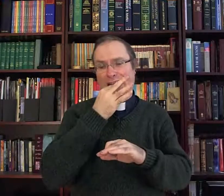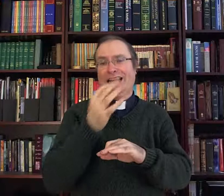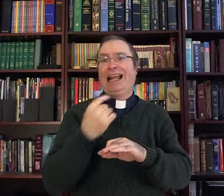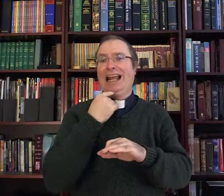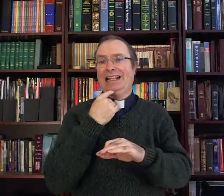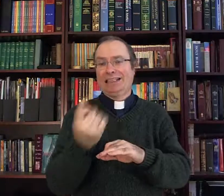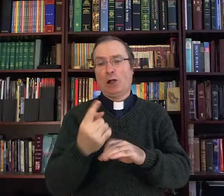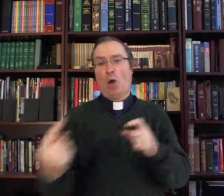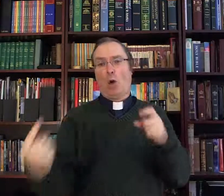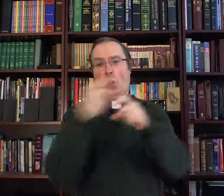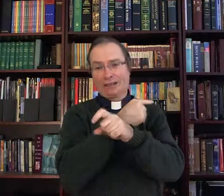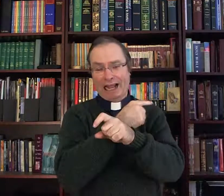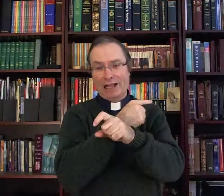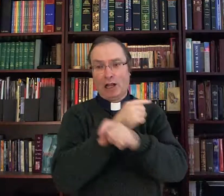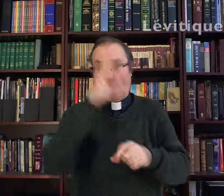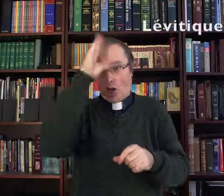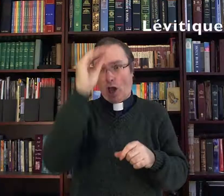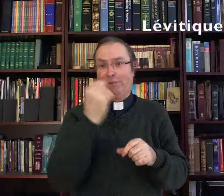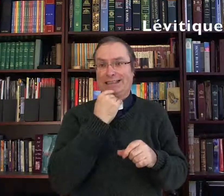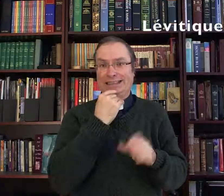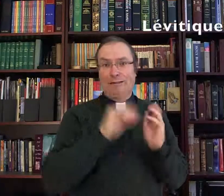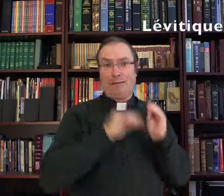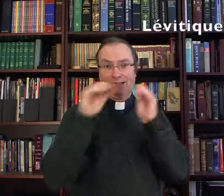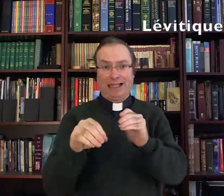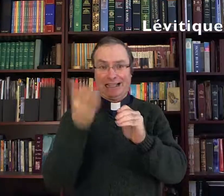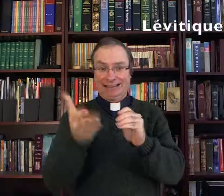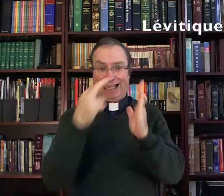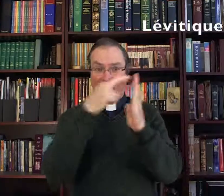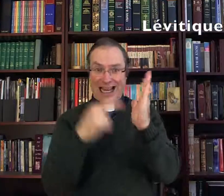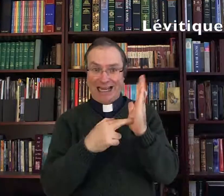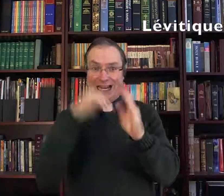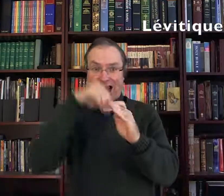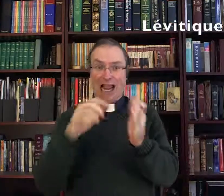elle dit au contraire: L’homme qui mettra ces règles